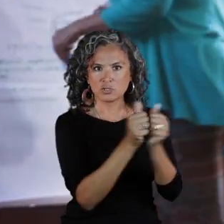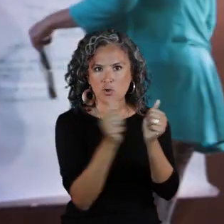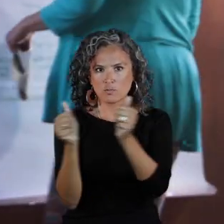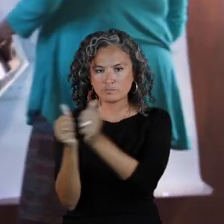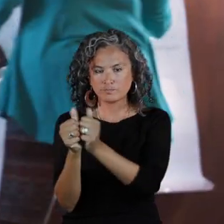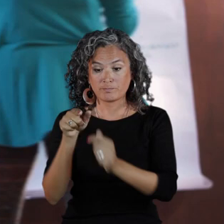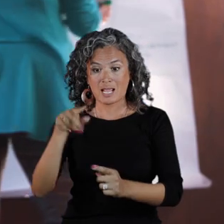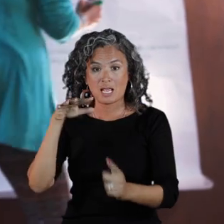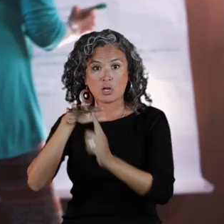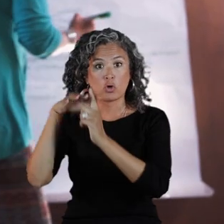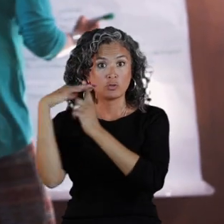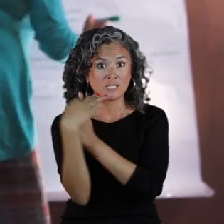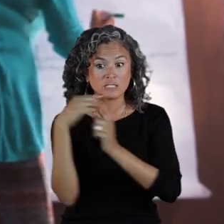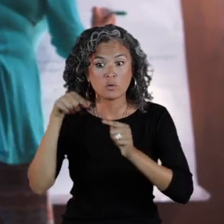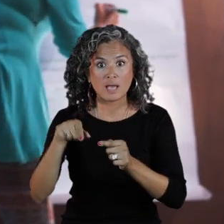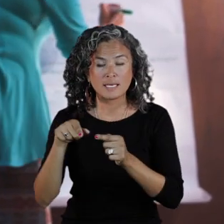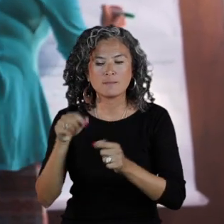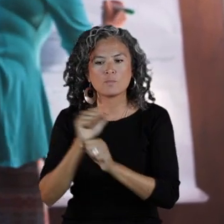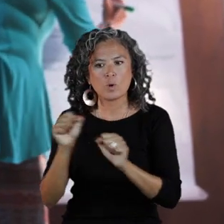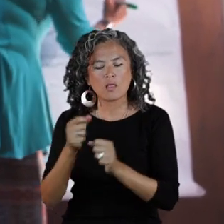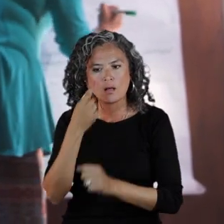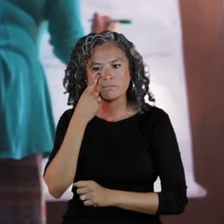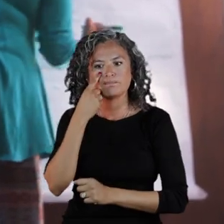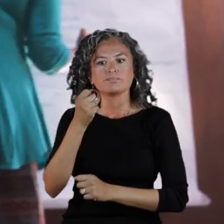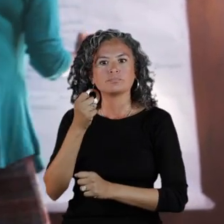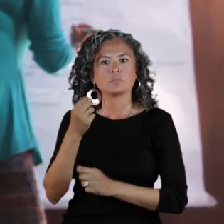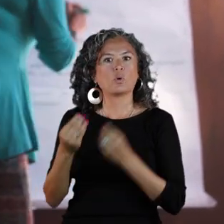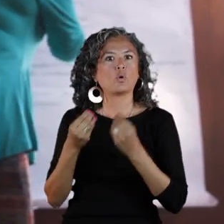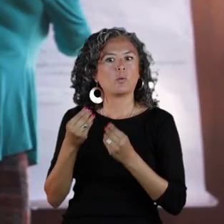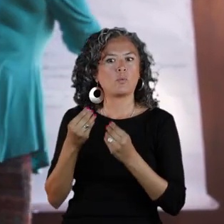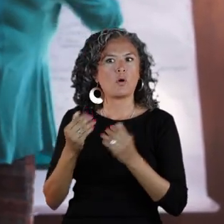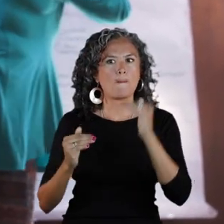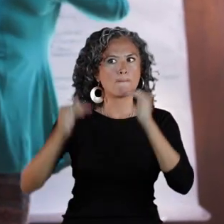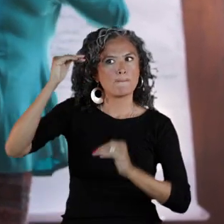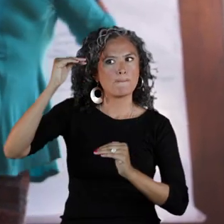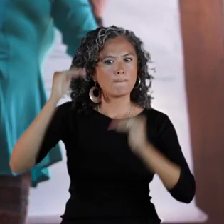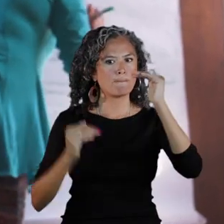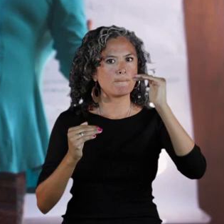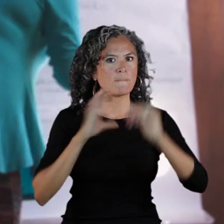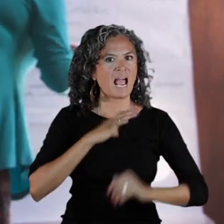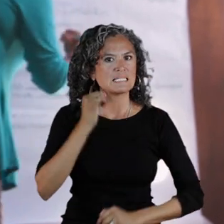de violencia doméstica o no, y para comprender el contexto, es importante observar como se maneja asunto de poder en la relación.